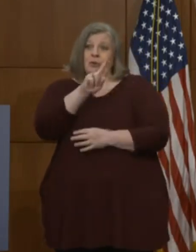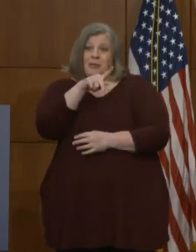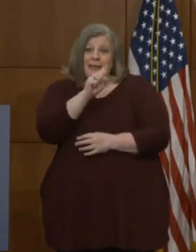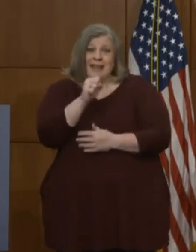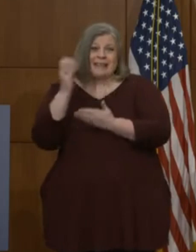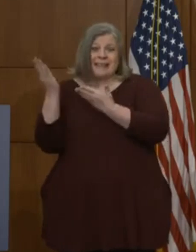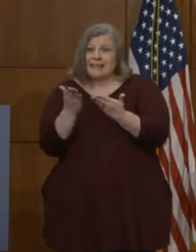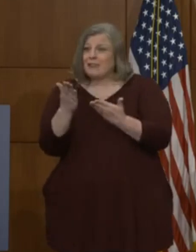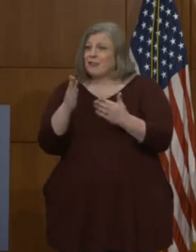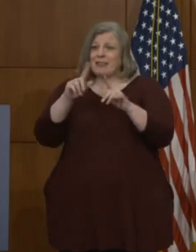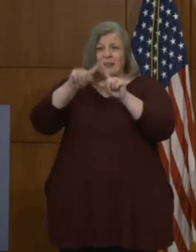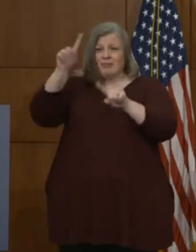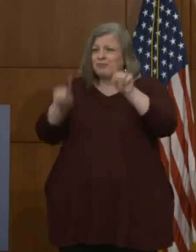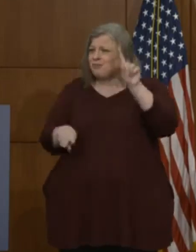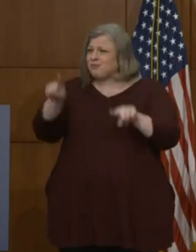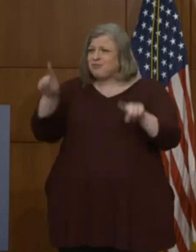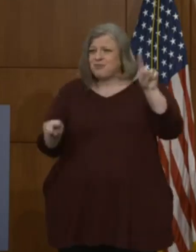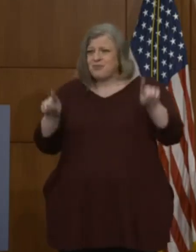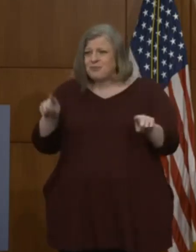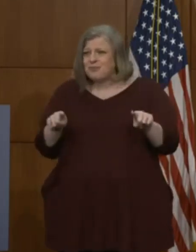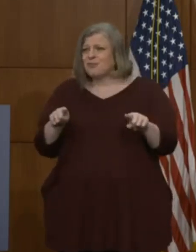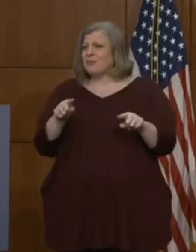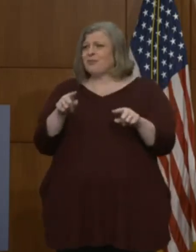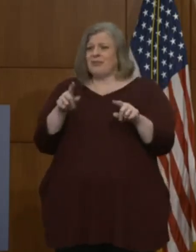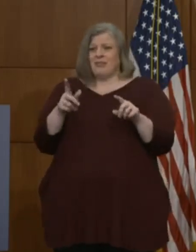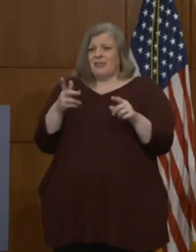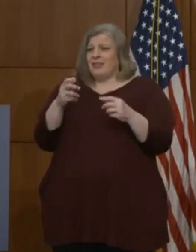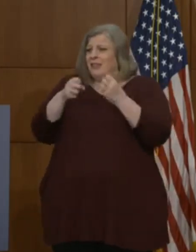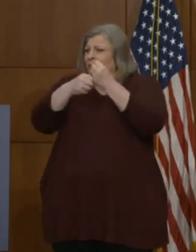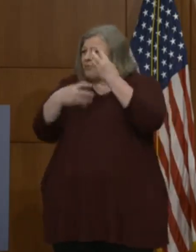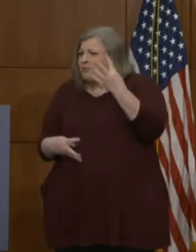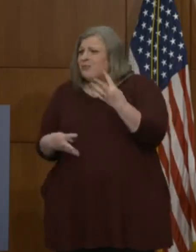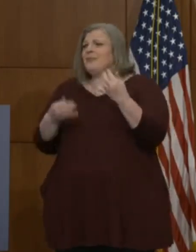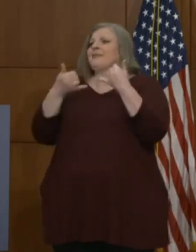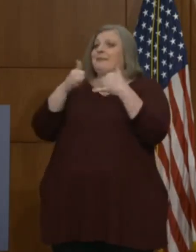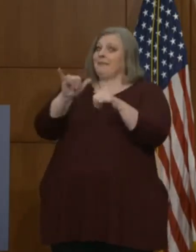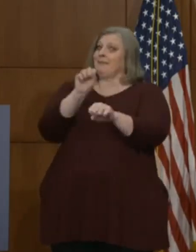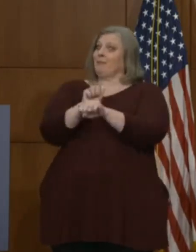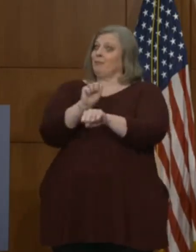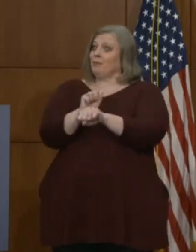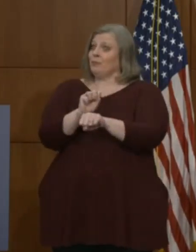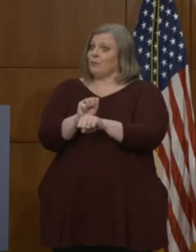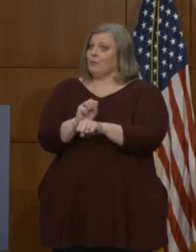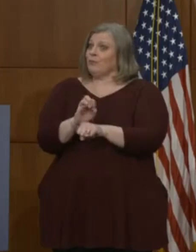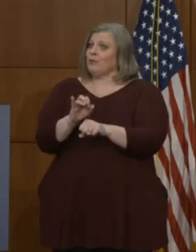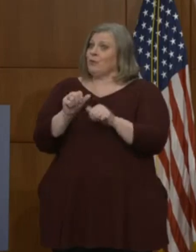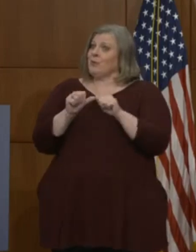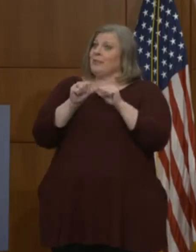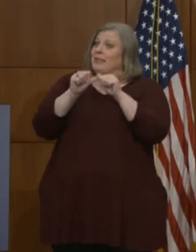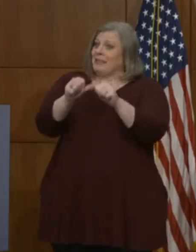POSTAL WORKERS UPS AND DELIVERY DRIVERS GROCERY WORKERS DRIVERS GROCERY WORKERS CORRECTIONS OFFICERS AND MANY CORRECTIONS OFFICERS AND MANY OTHERS WHO ARE STILL WORKING TO